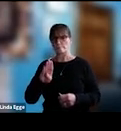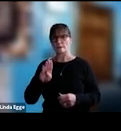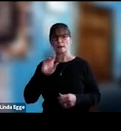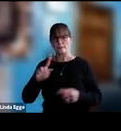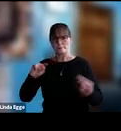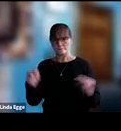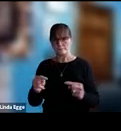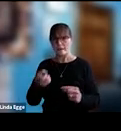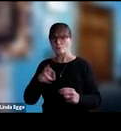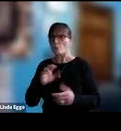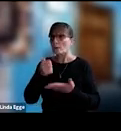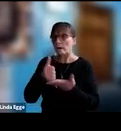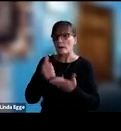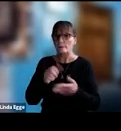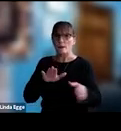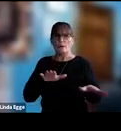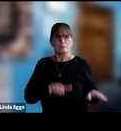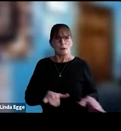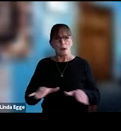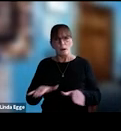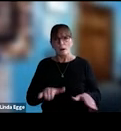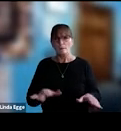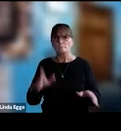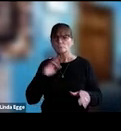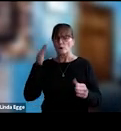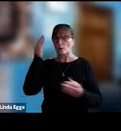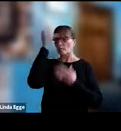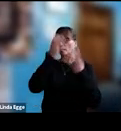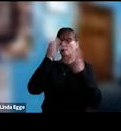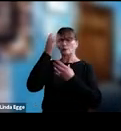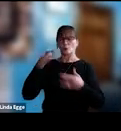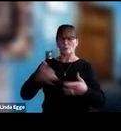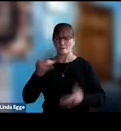o que le ayudaba a calmar algunas de sus alucinaciones o sentimientos de ansiedad?